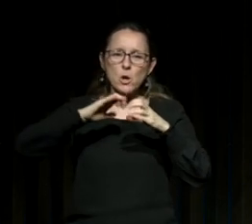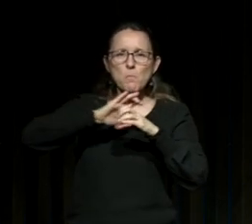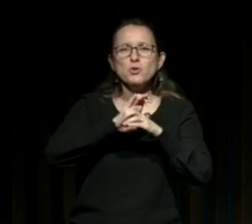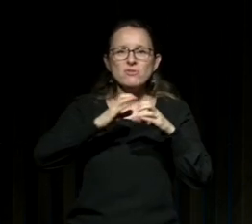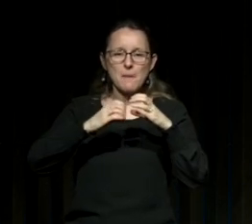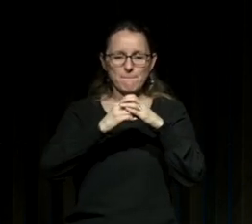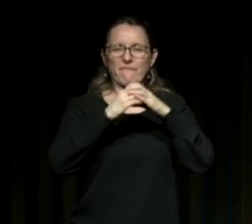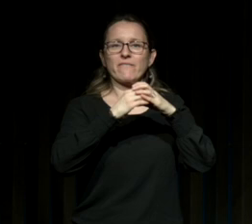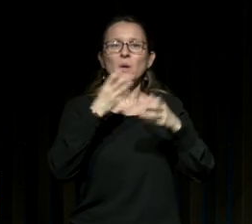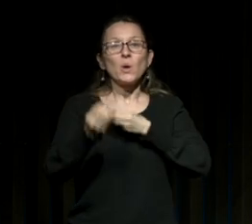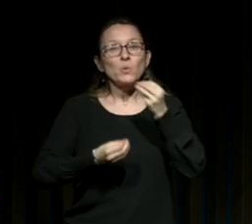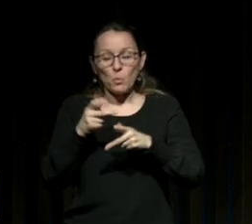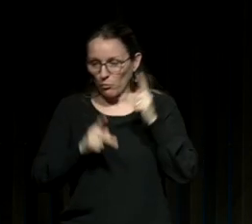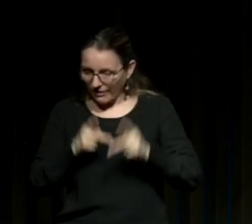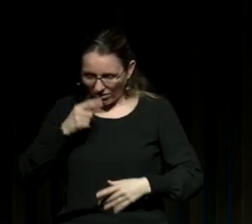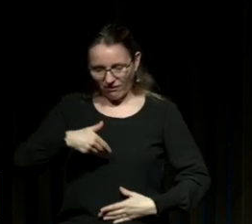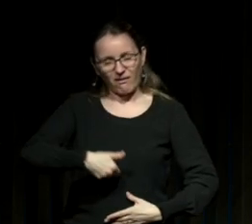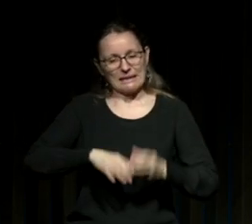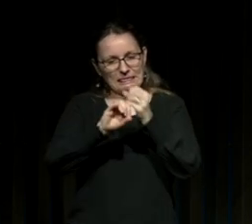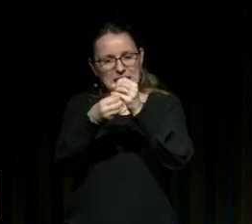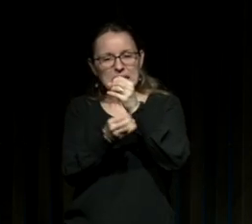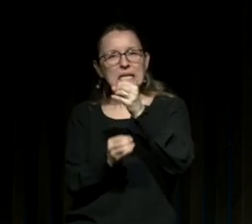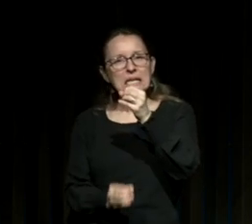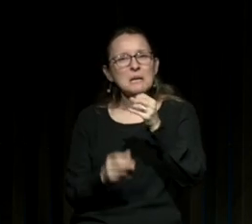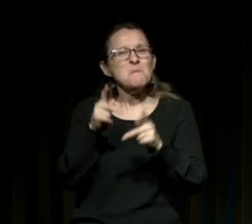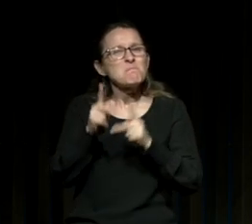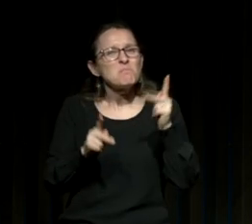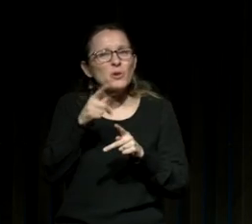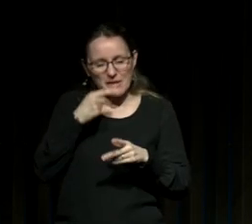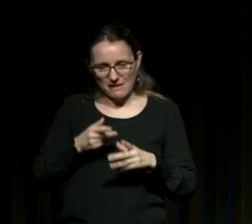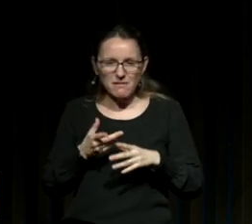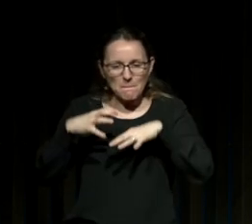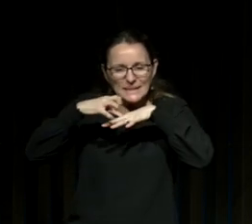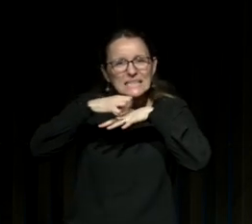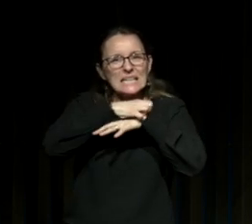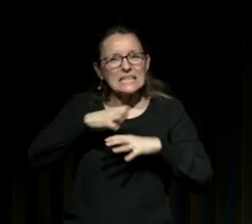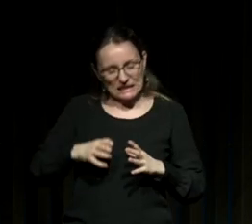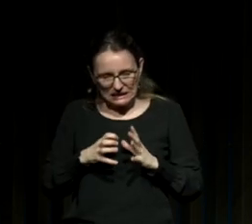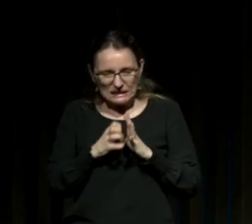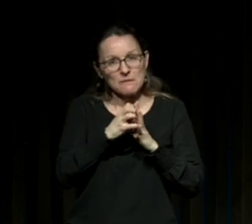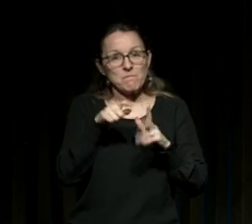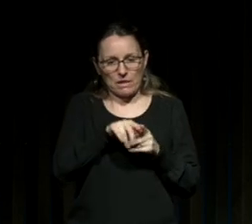microbiote intestinal qui est ce génome bactérien comportant nous un rôle potentiel du tissu adipeux